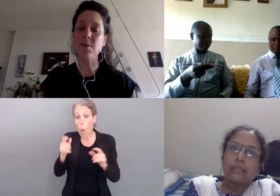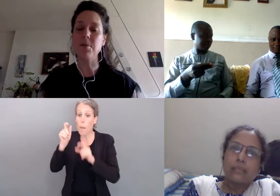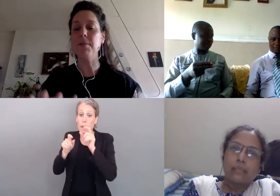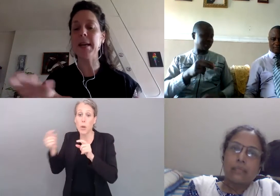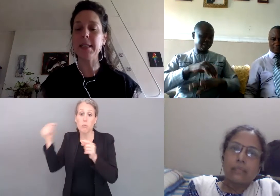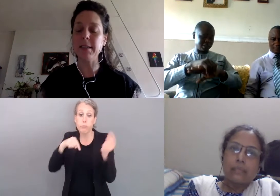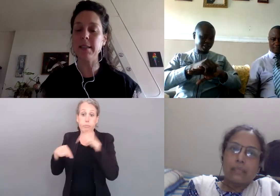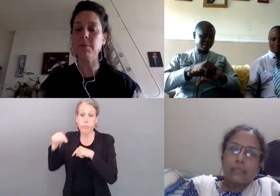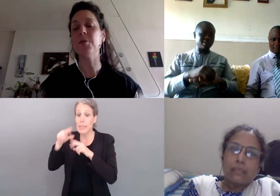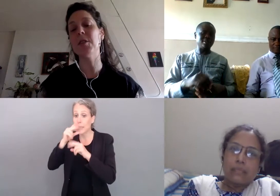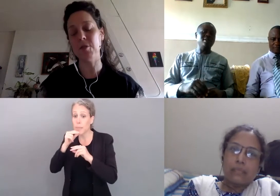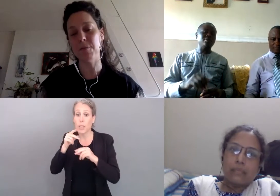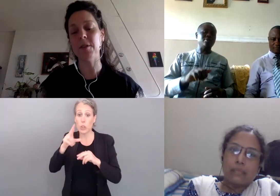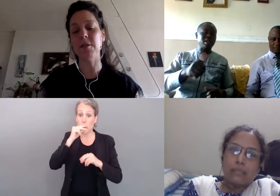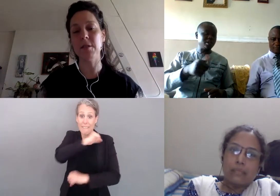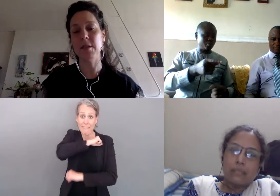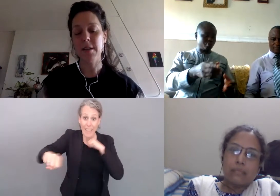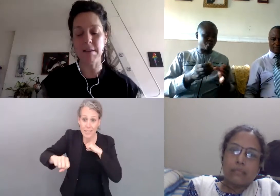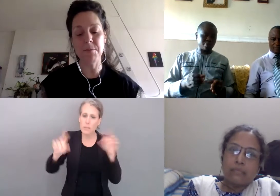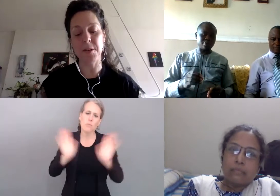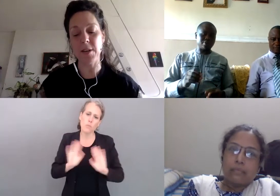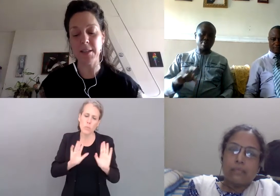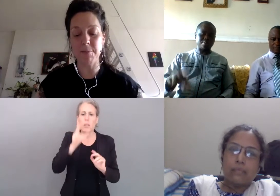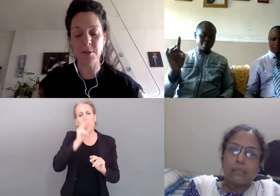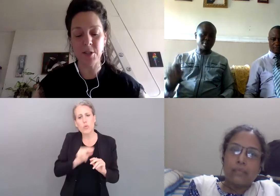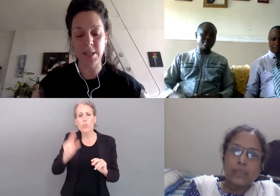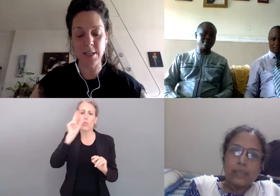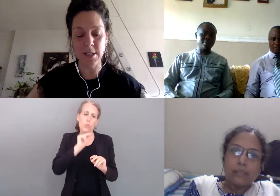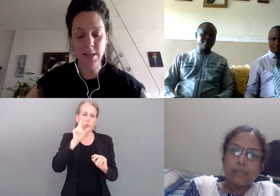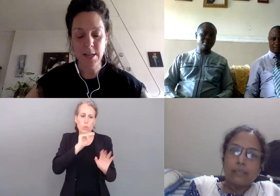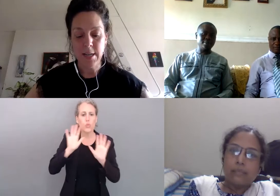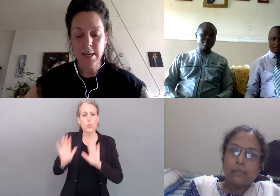Por favor, cuando hable, los panelistas y cualquiera que hable por favor hable en un tono medio, a un ritmo, para los intérpretes.